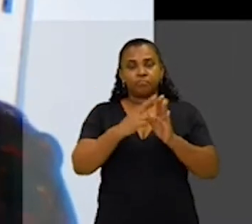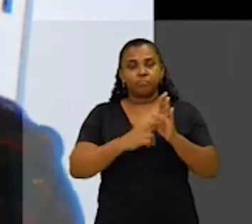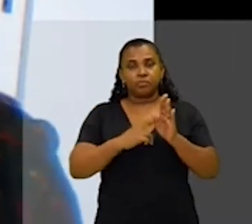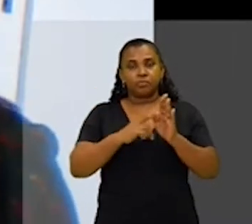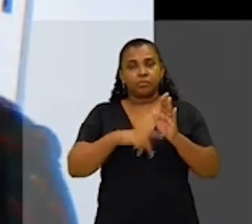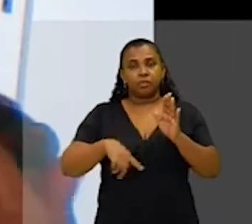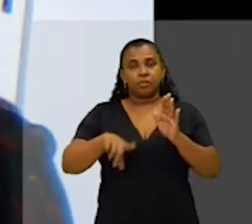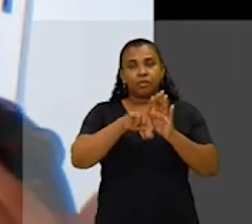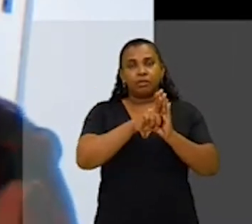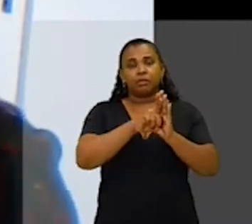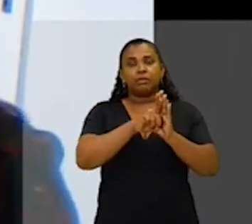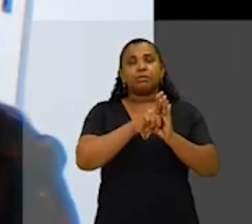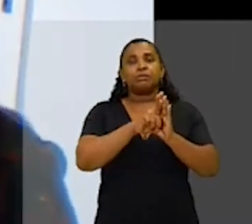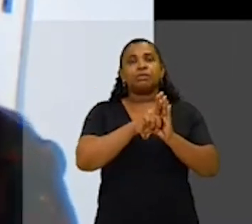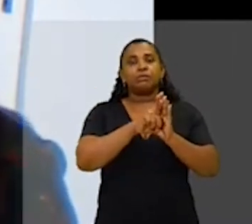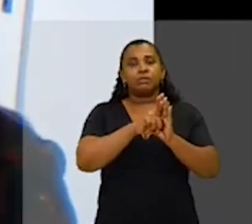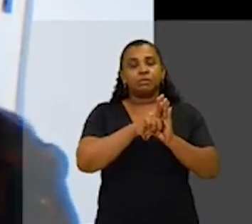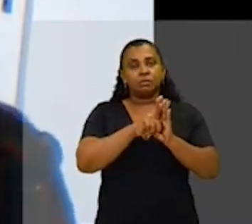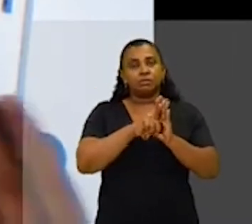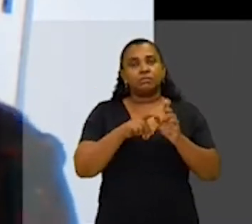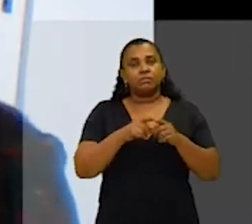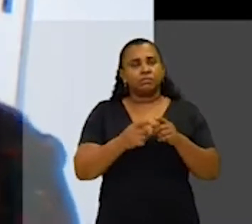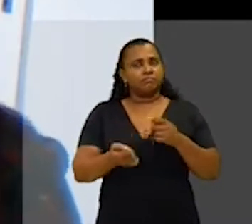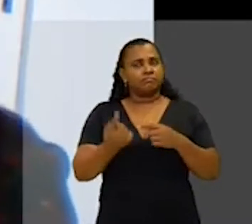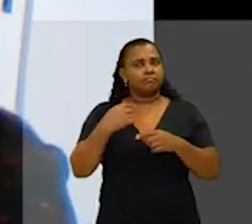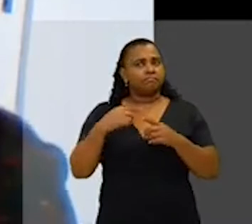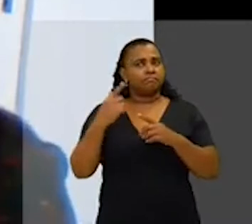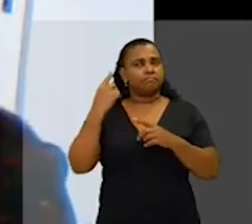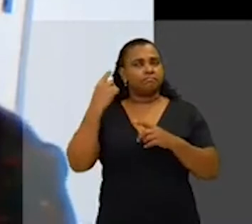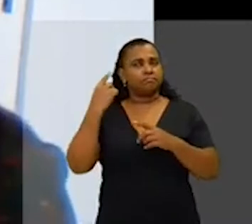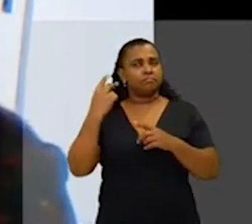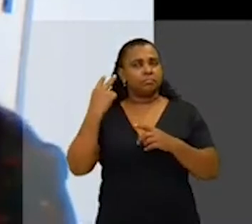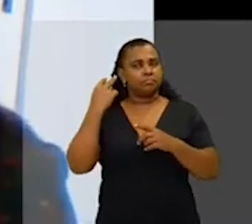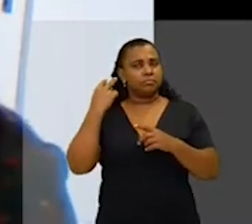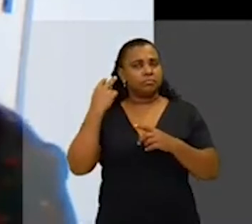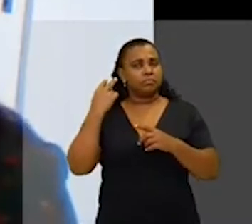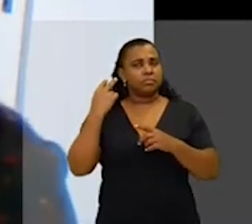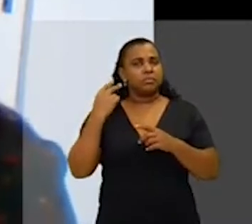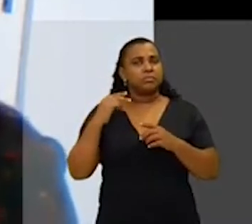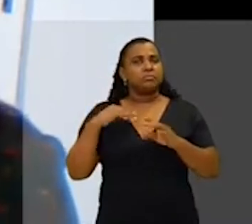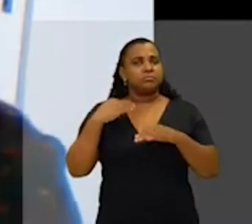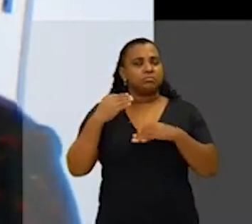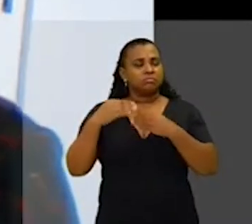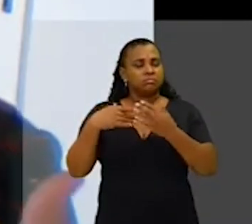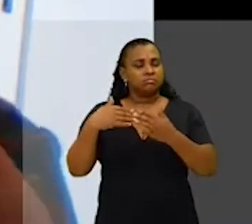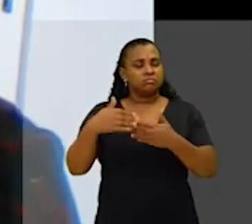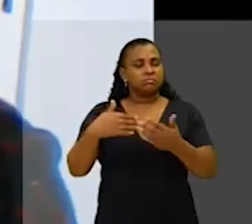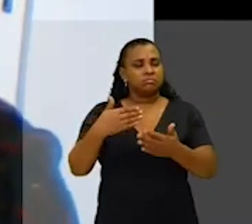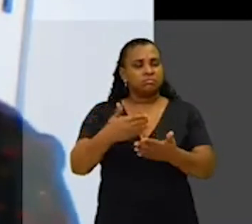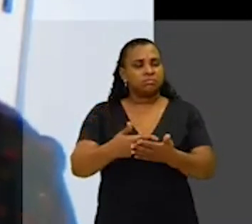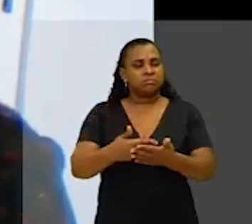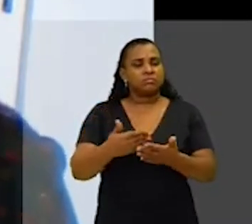e voltando também a o Leandro mas eu desse dessas iniciativas de regulamentação aproveitando também